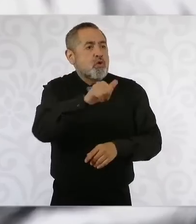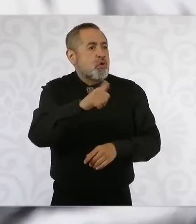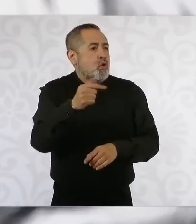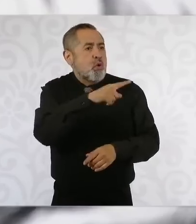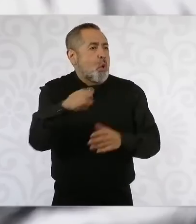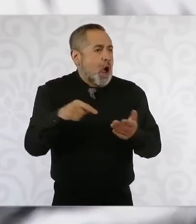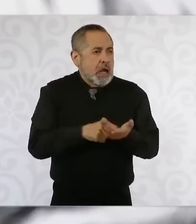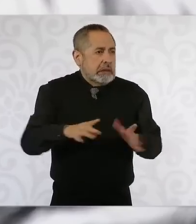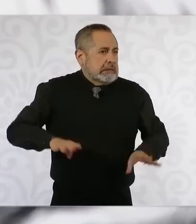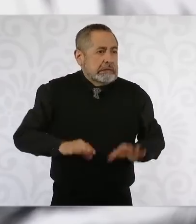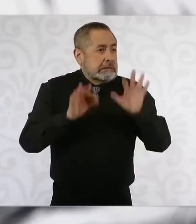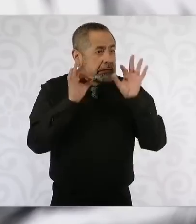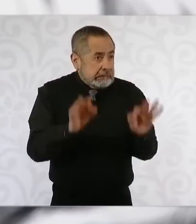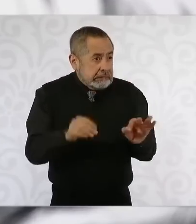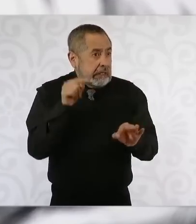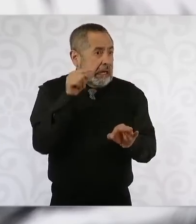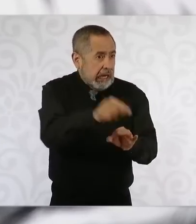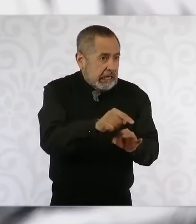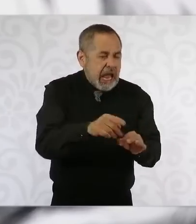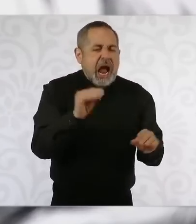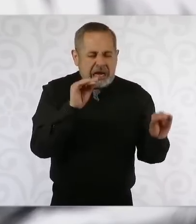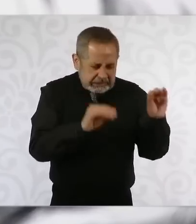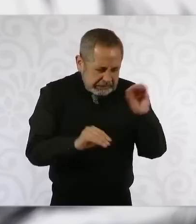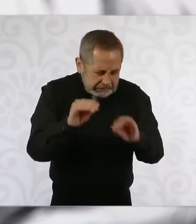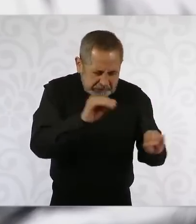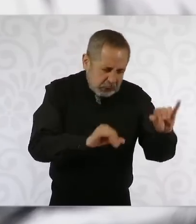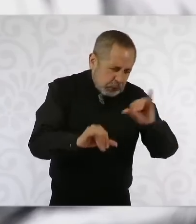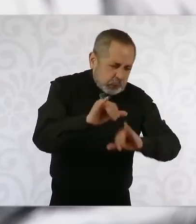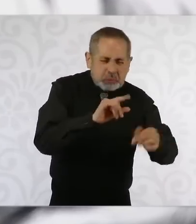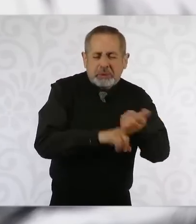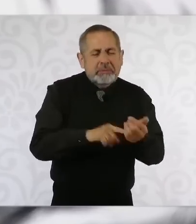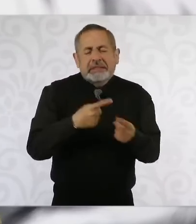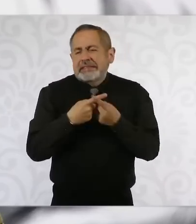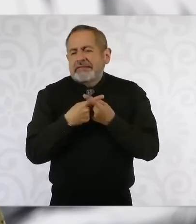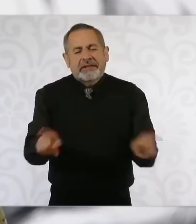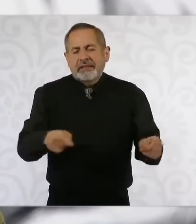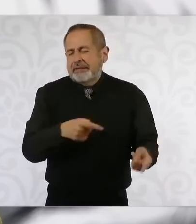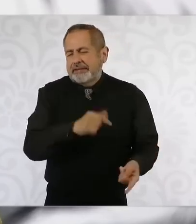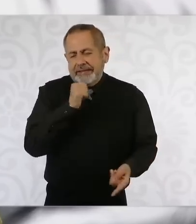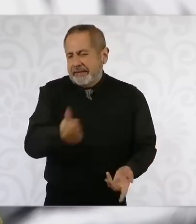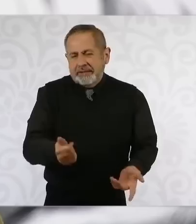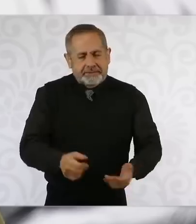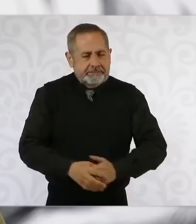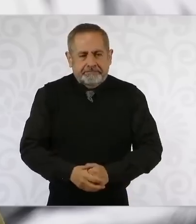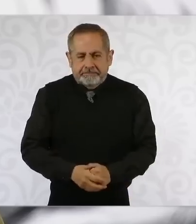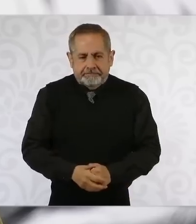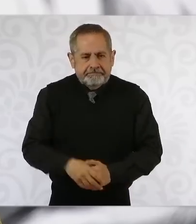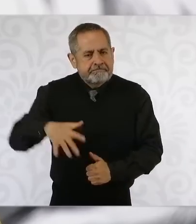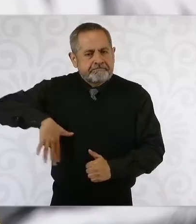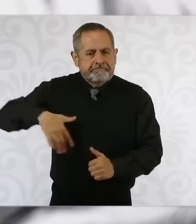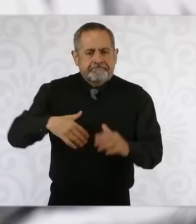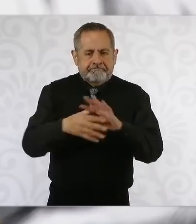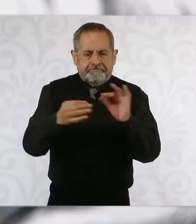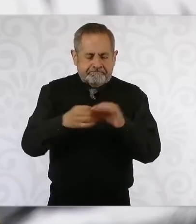para poder continuar con el acondicionamiento de Tales drogas por lo anterior se concluye que